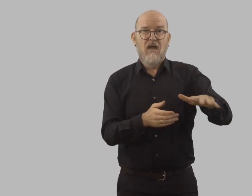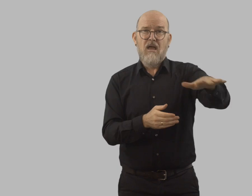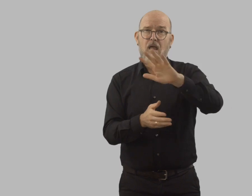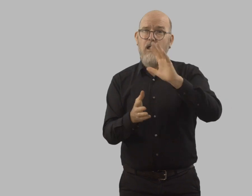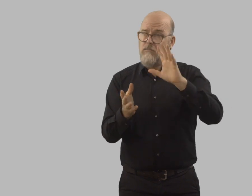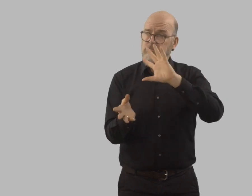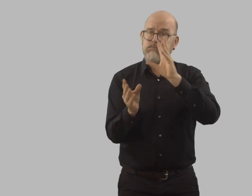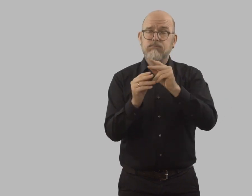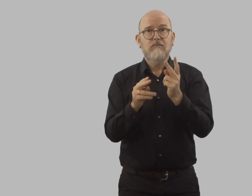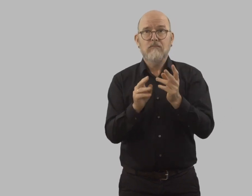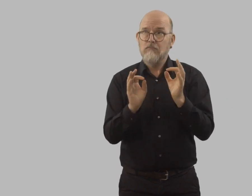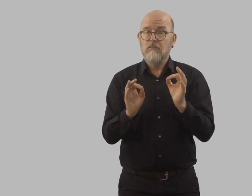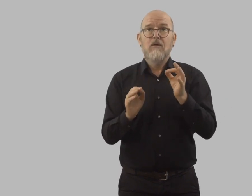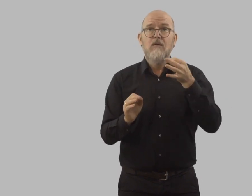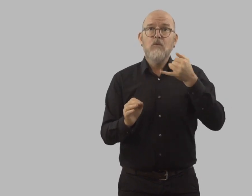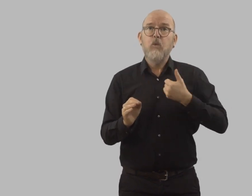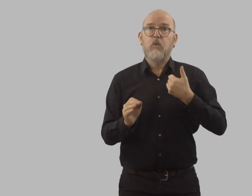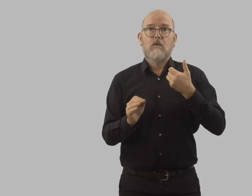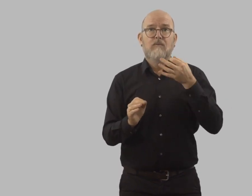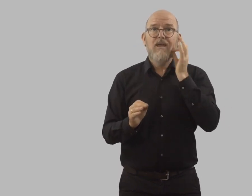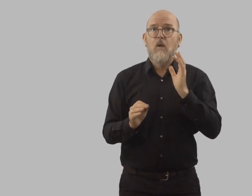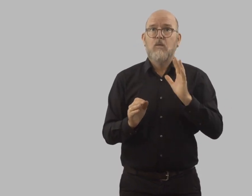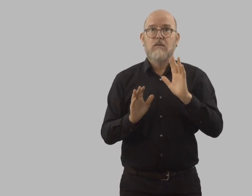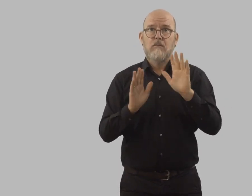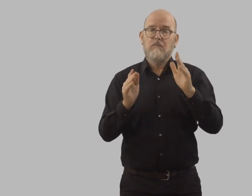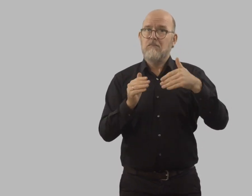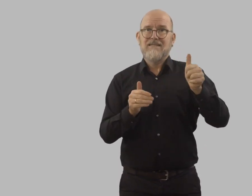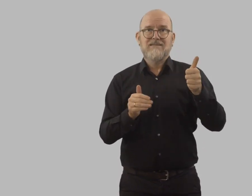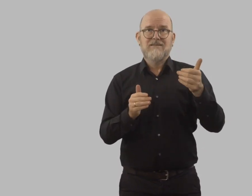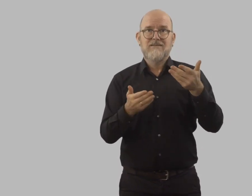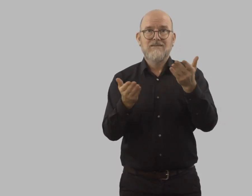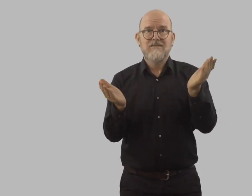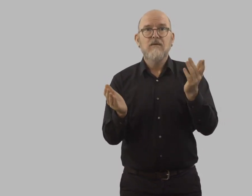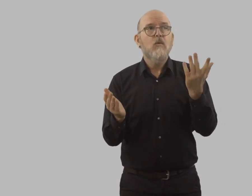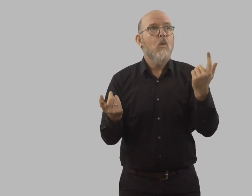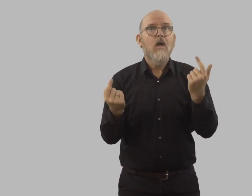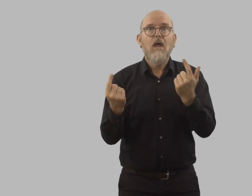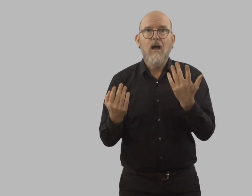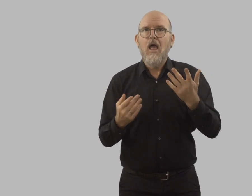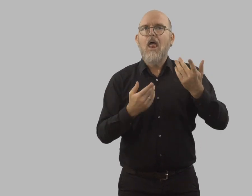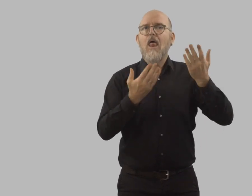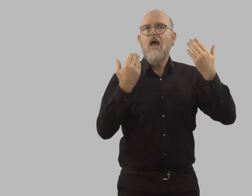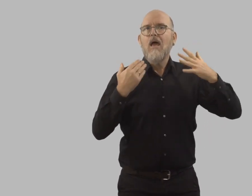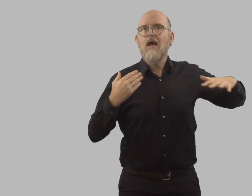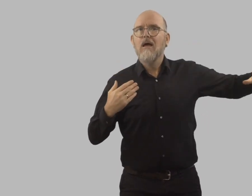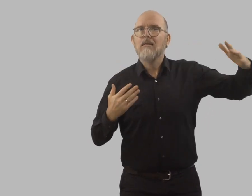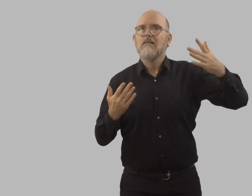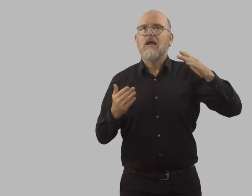Beinahe ausschließlich junge Frauen, die meisten kamen vom Land